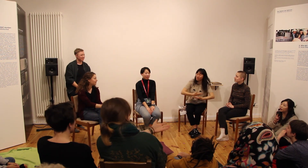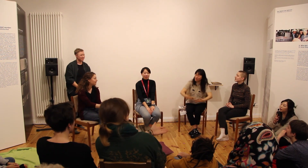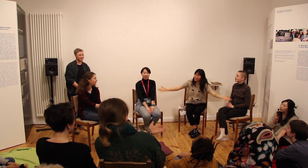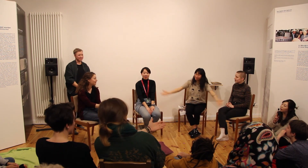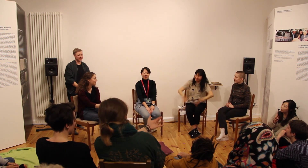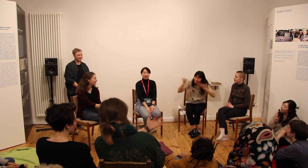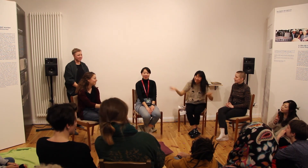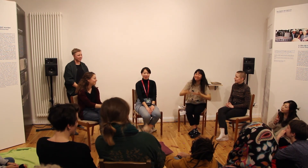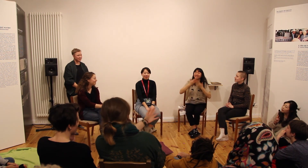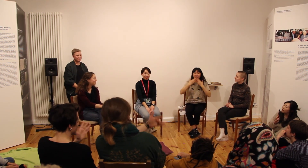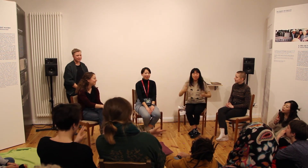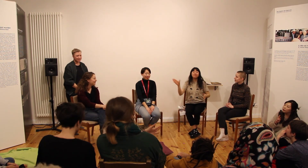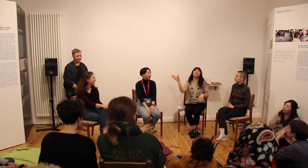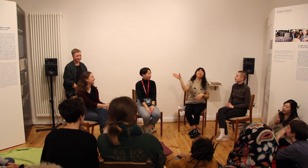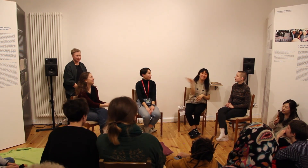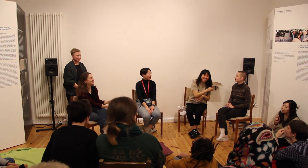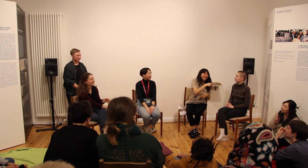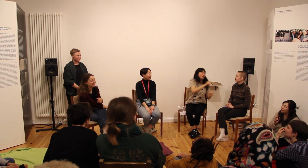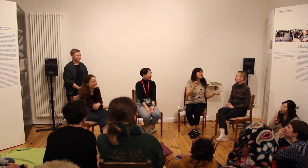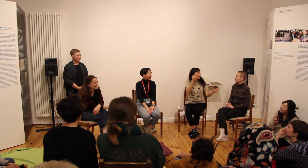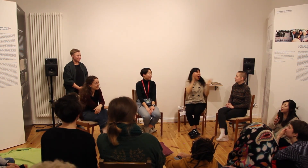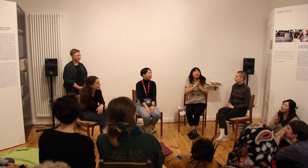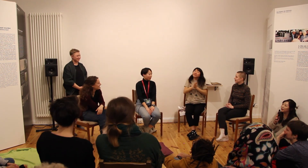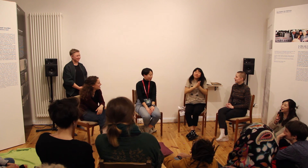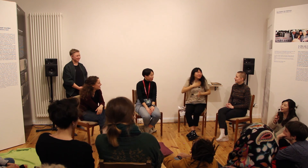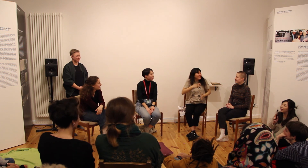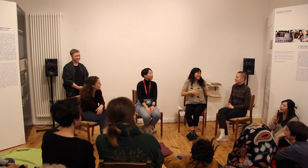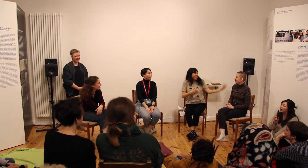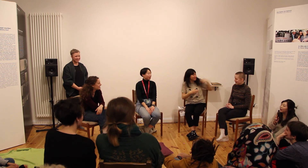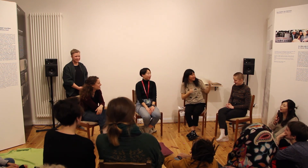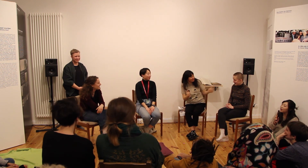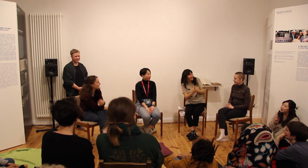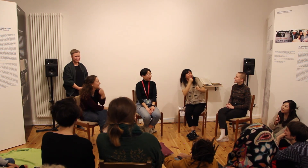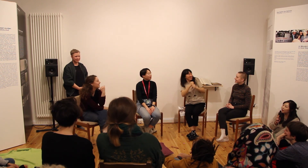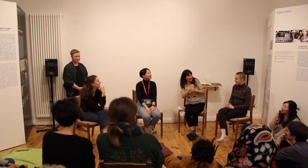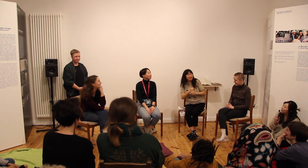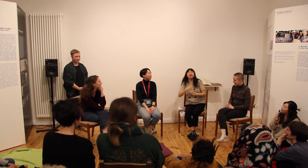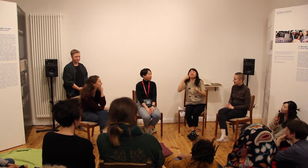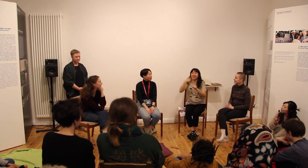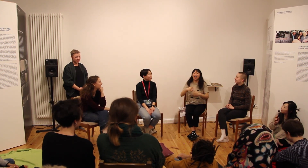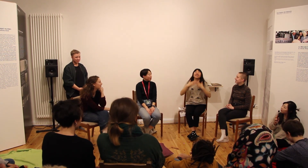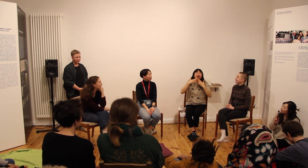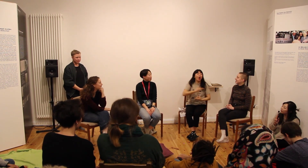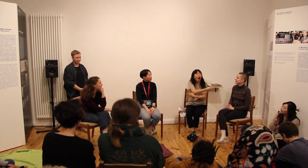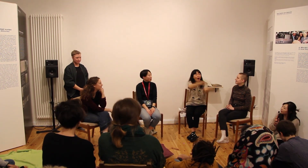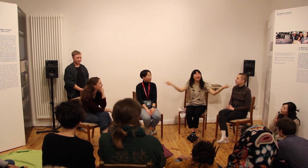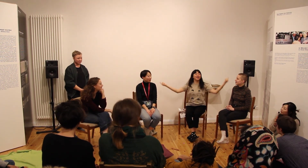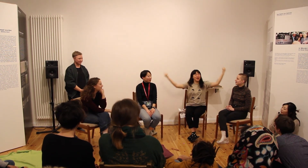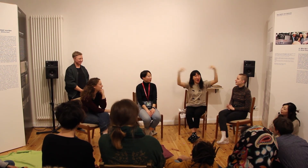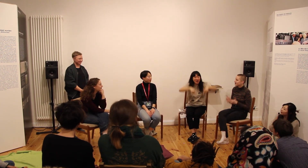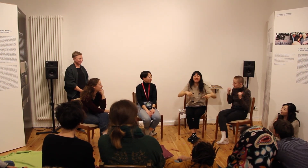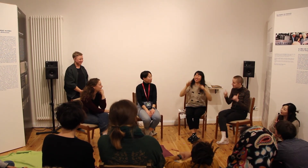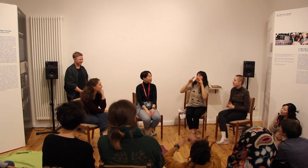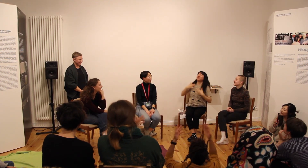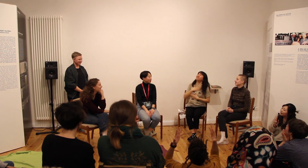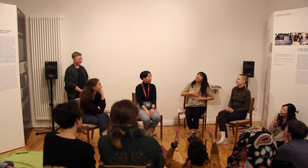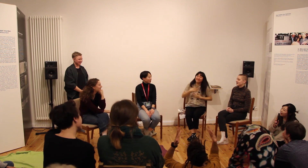Auch an die Dolmetscherinnen fürs Deutsch und Englische, die beiden Namen wurden genannt, aber die Dolmetscherin, die gerade spricht, hat es nicht verstanden.